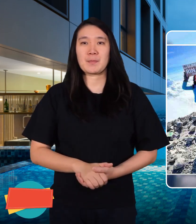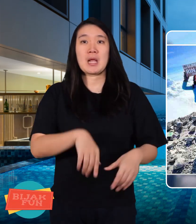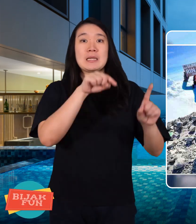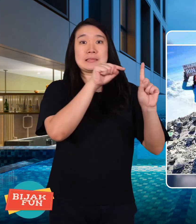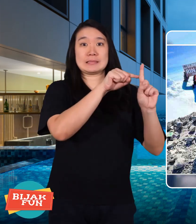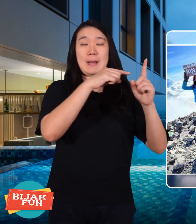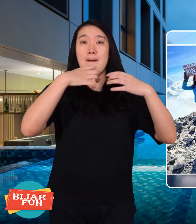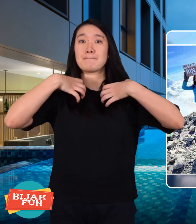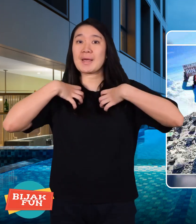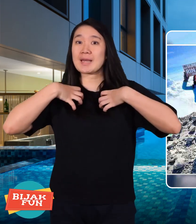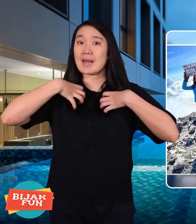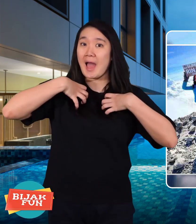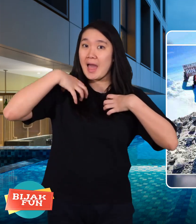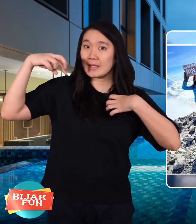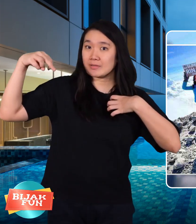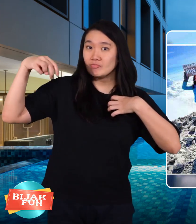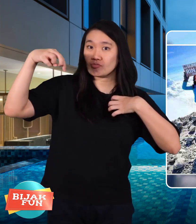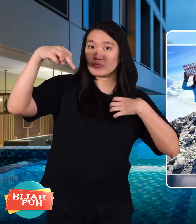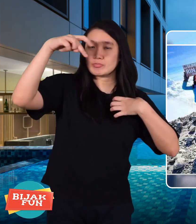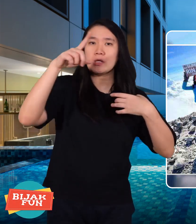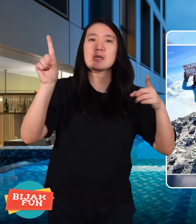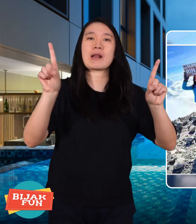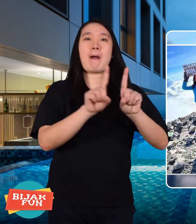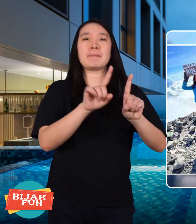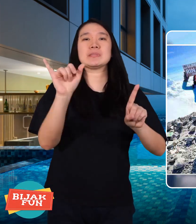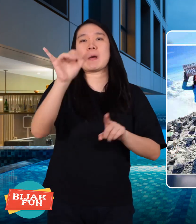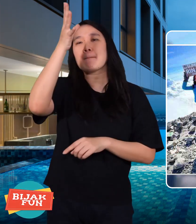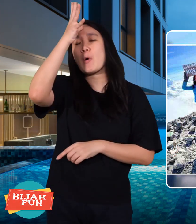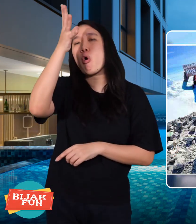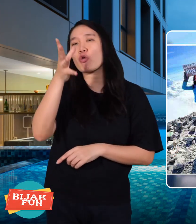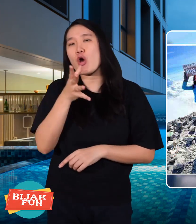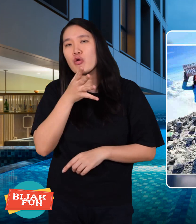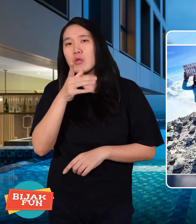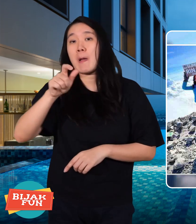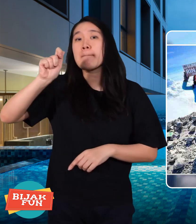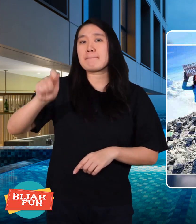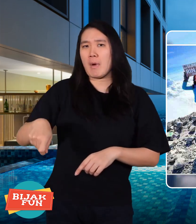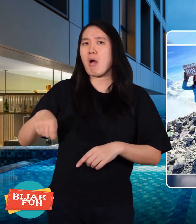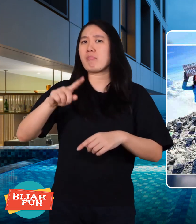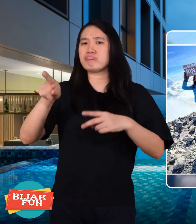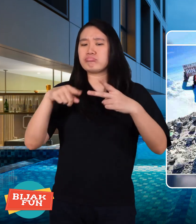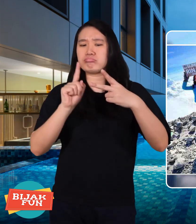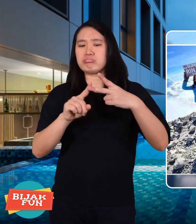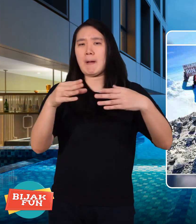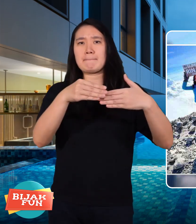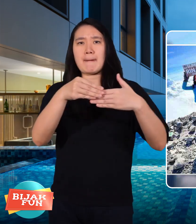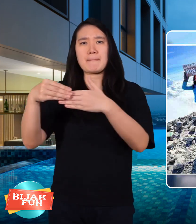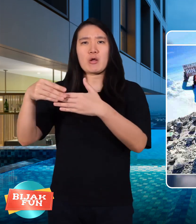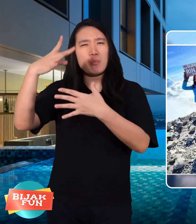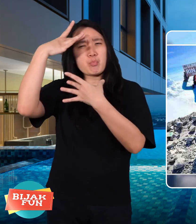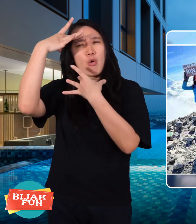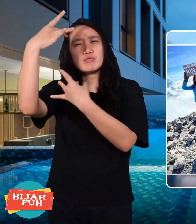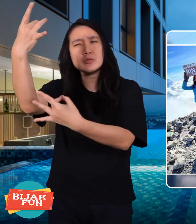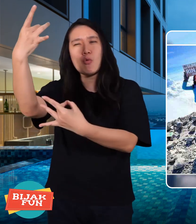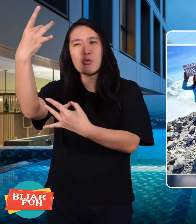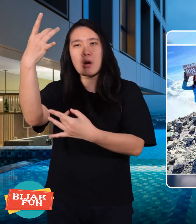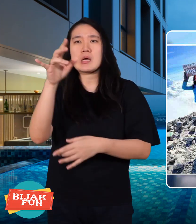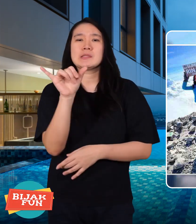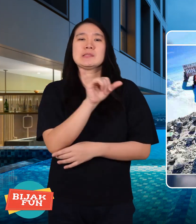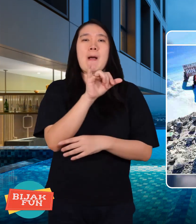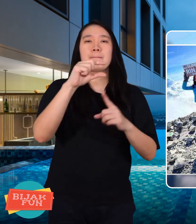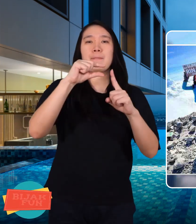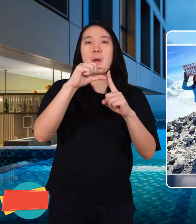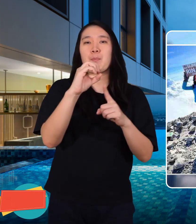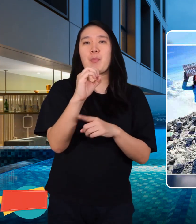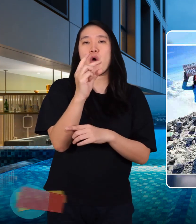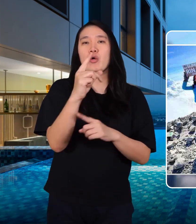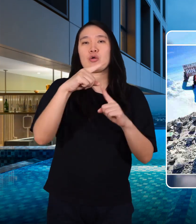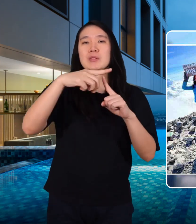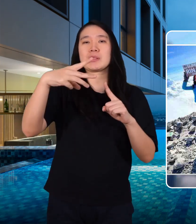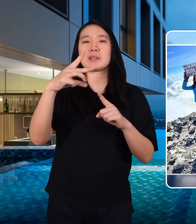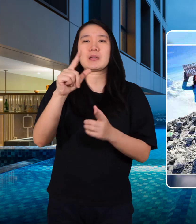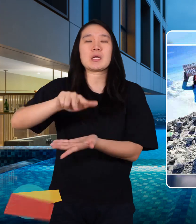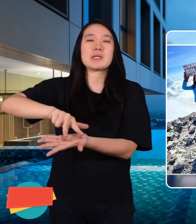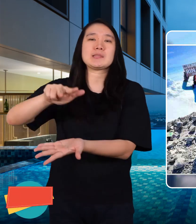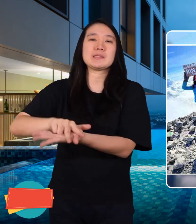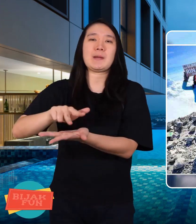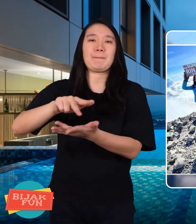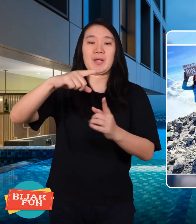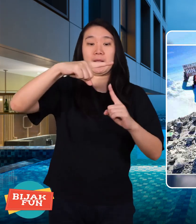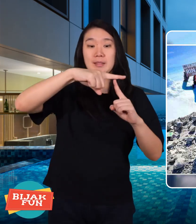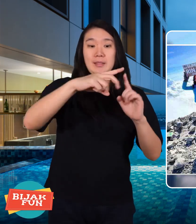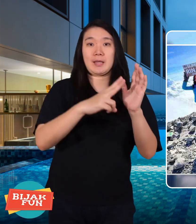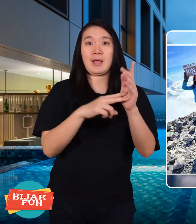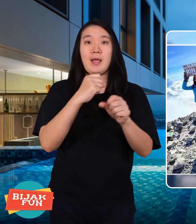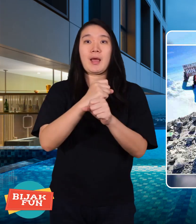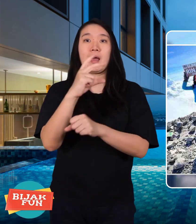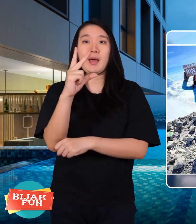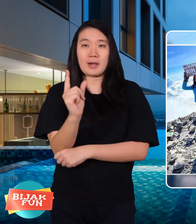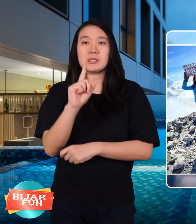Dia mendaki didampingi orang tua dengan jasa pemandu profesional dan porter resmi TNGR.